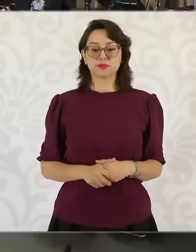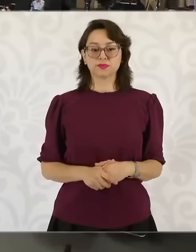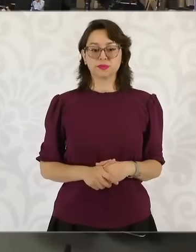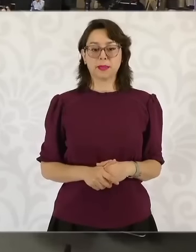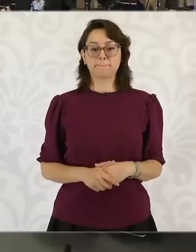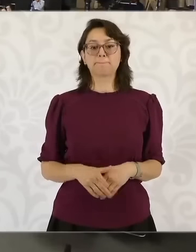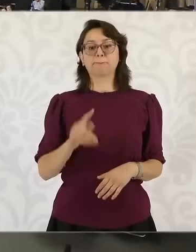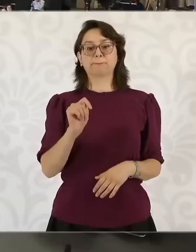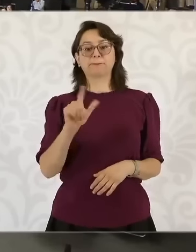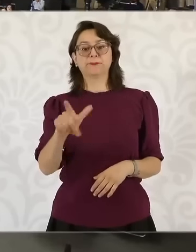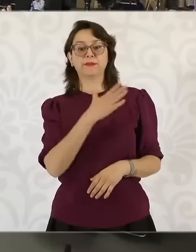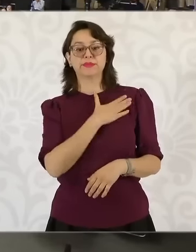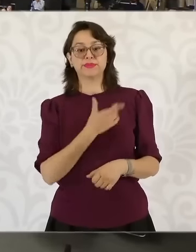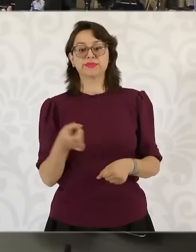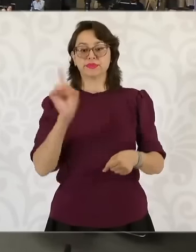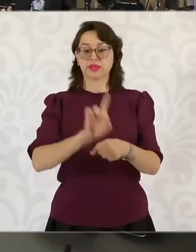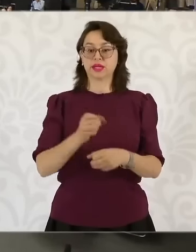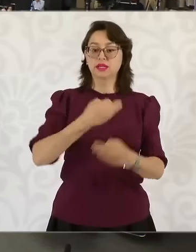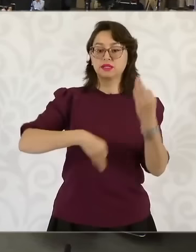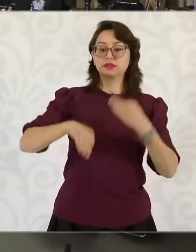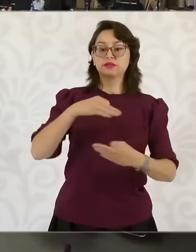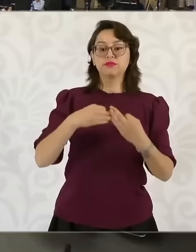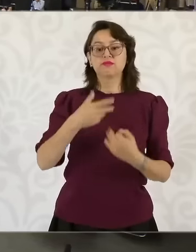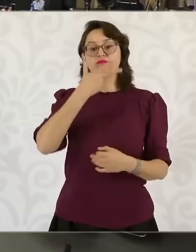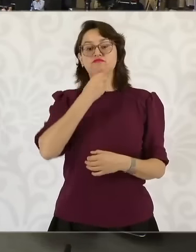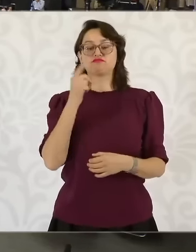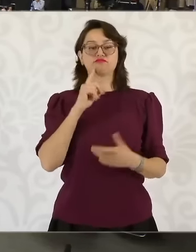¿qué tal muy buenos días a todos y a todas juan hernández de diario basta tabasco hoy